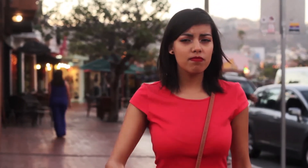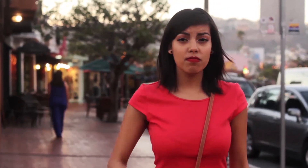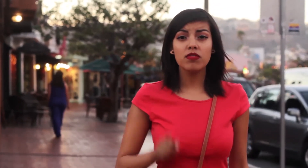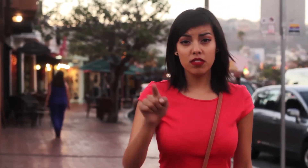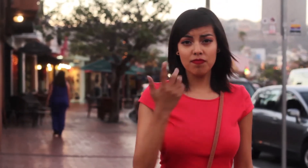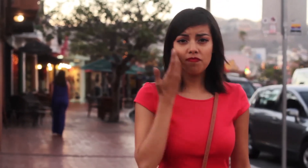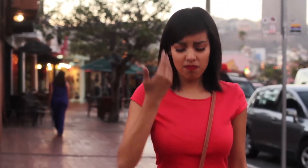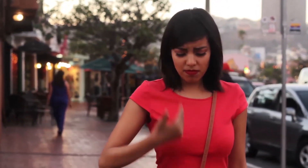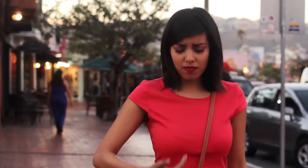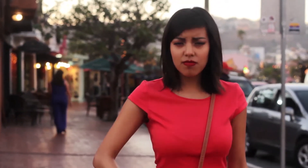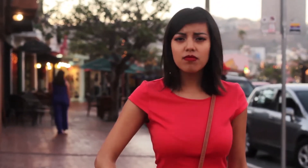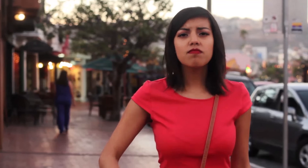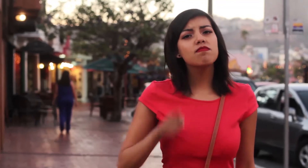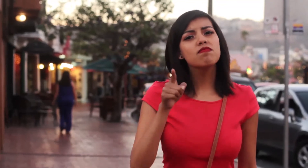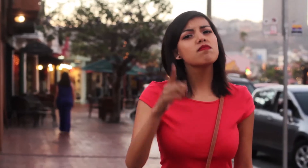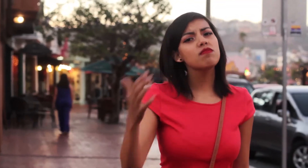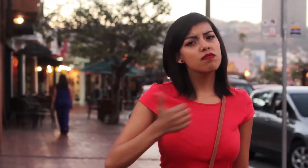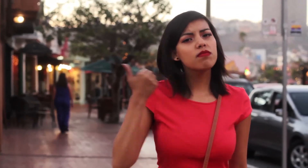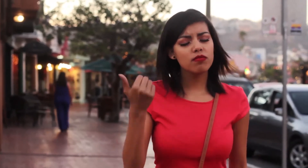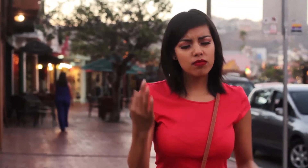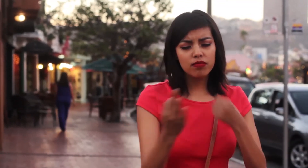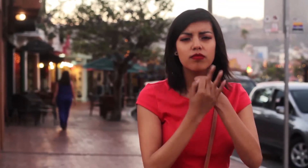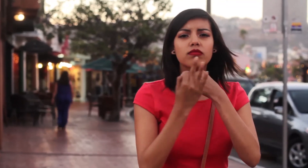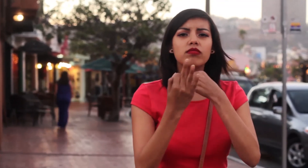si me buscas es porque te conviene